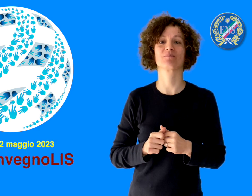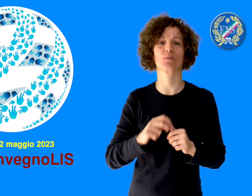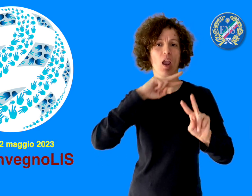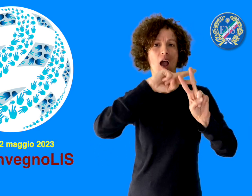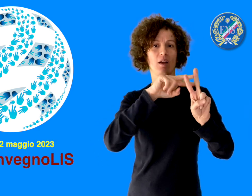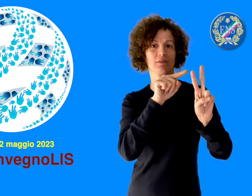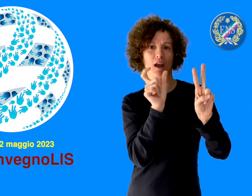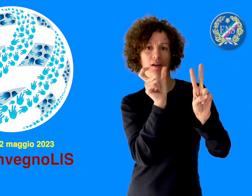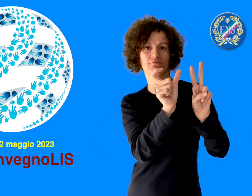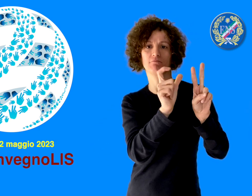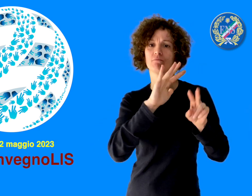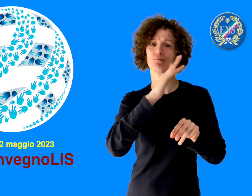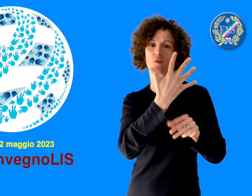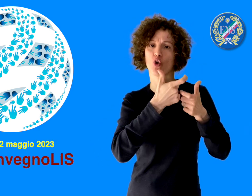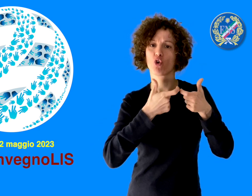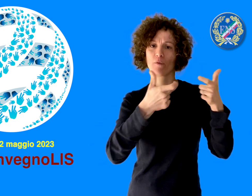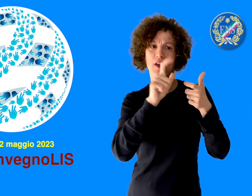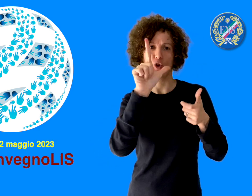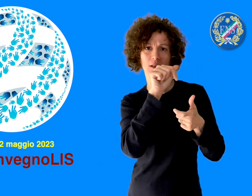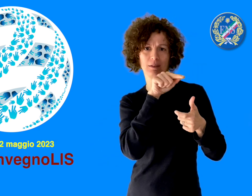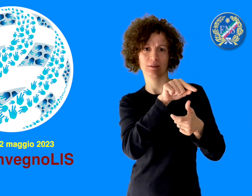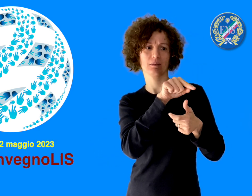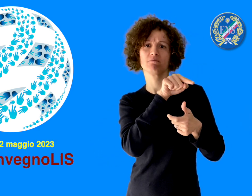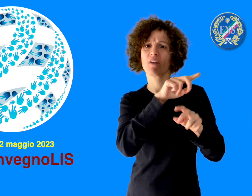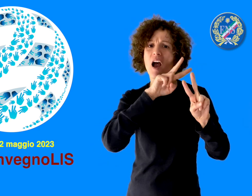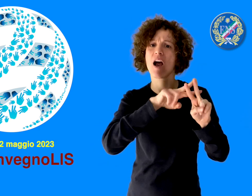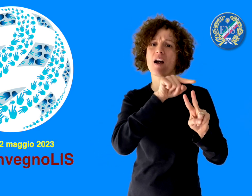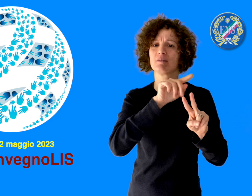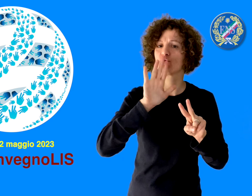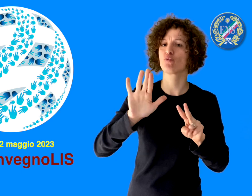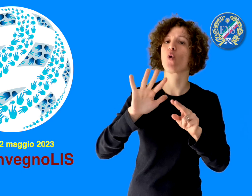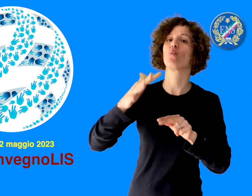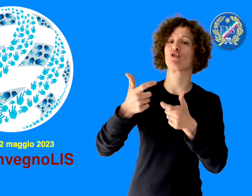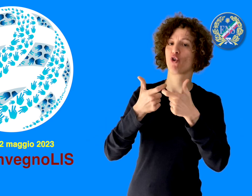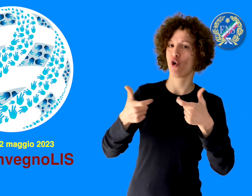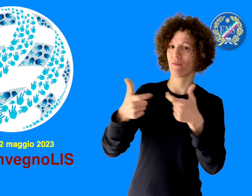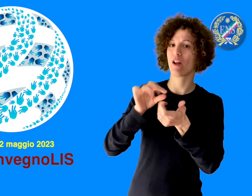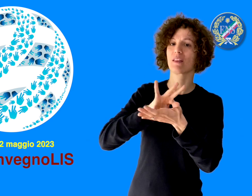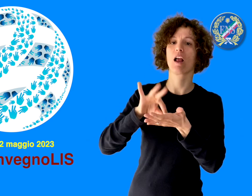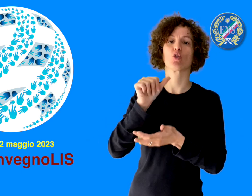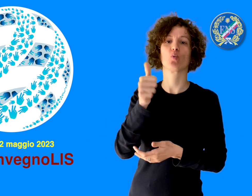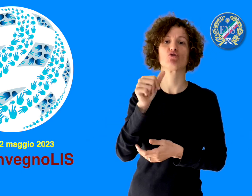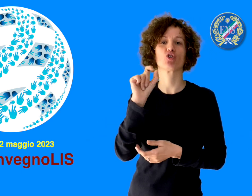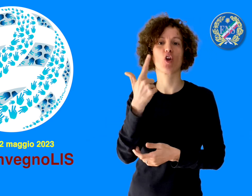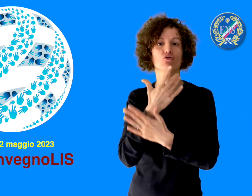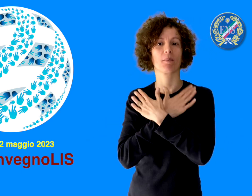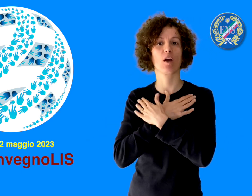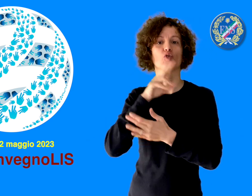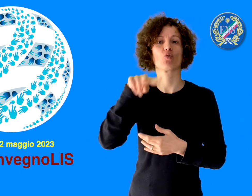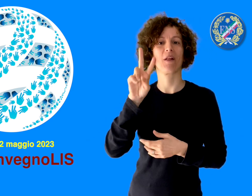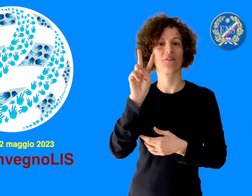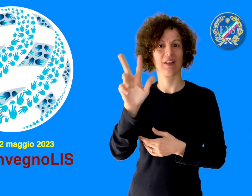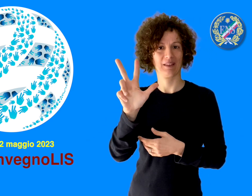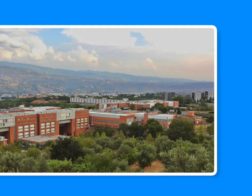#5ConvegnoLIS sarà l'hashtag dell'evento che si svolgerà l’11 e il 12 maggio 2023